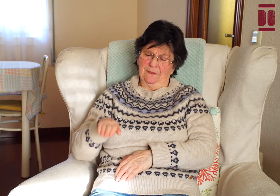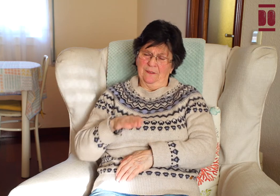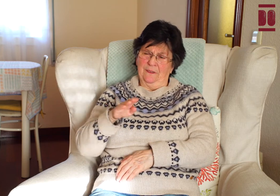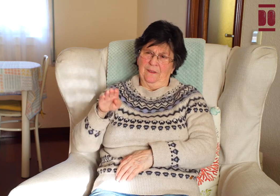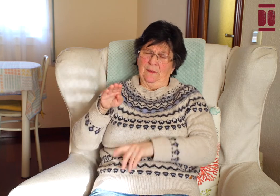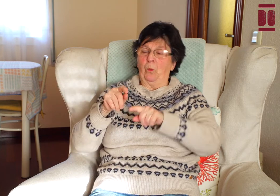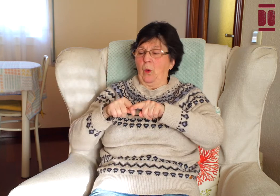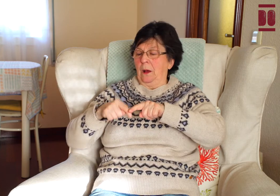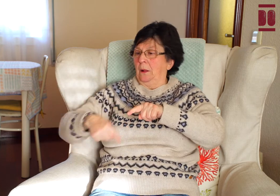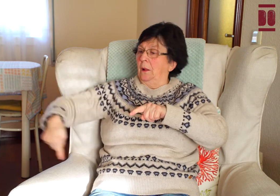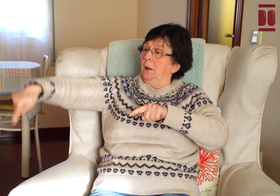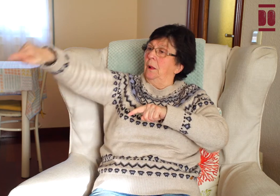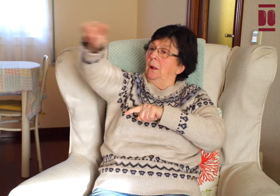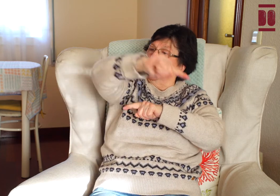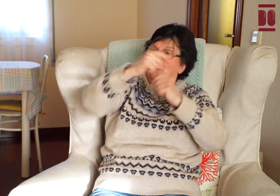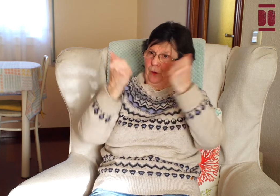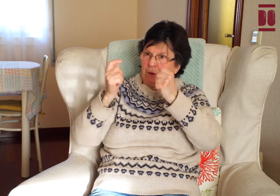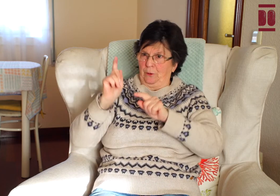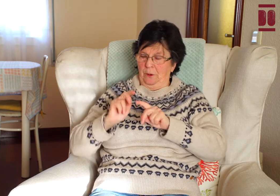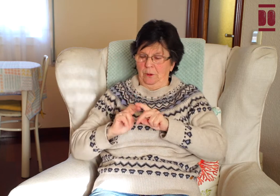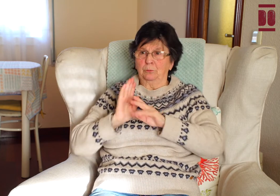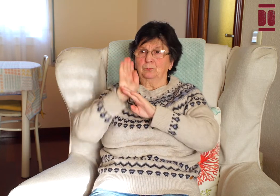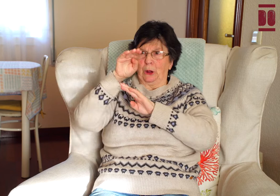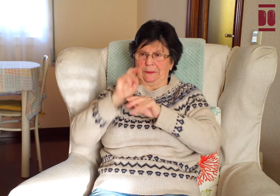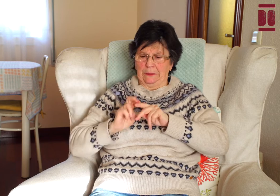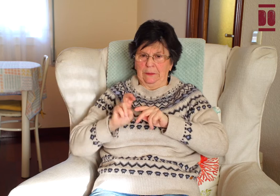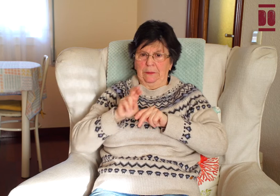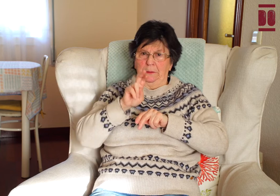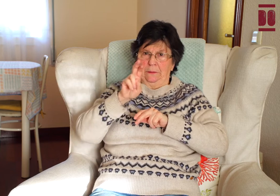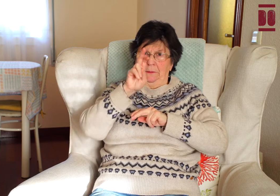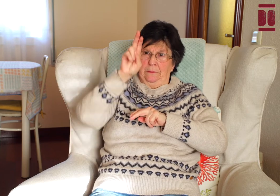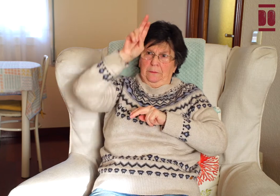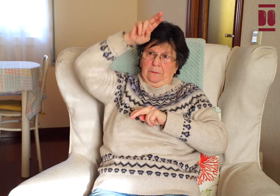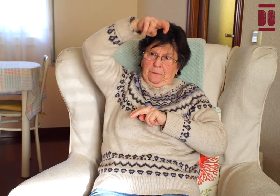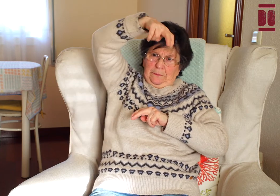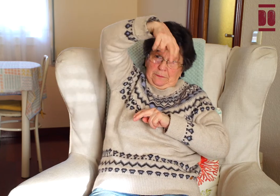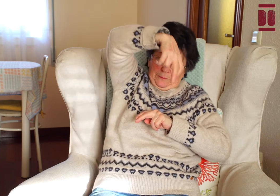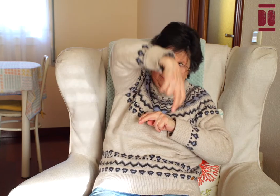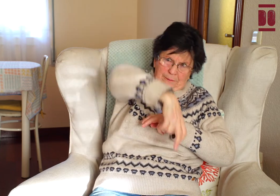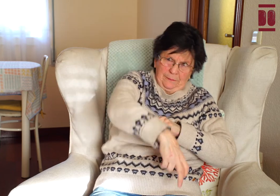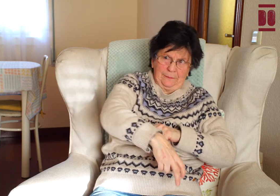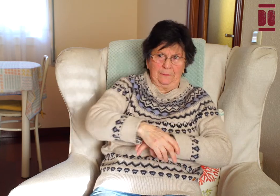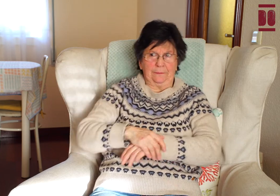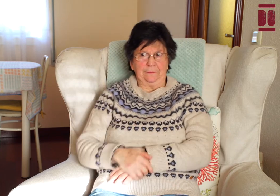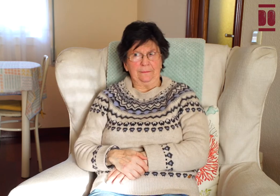montaña. No podíamos bordear, entonces teníamos que subir y bajar la montaña.